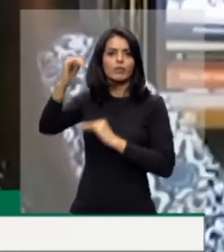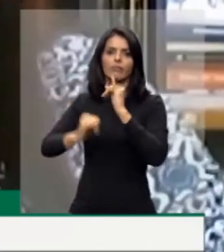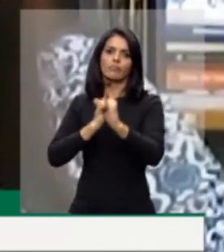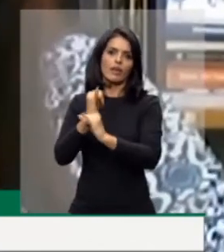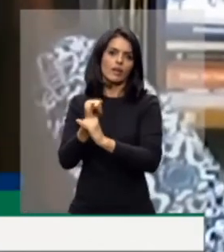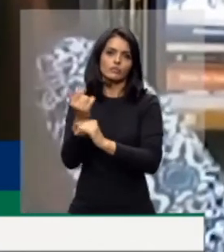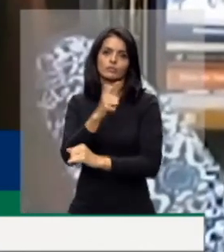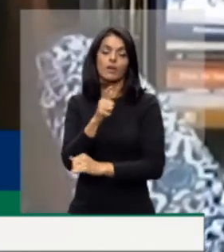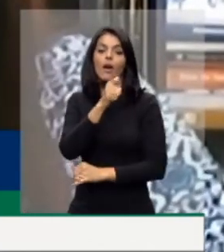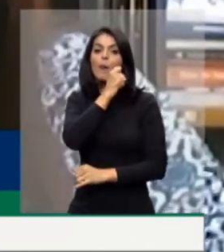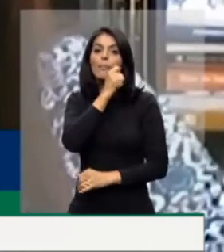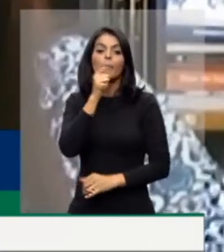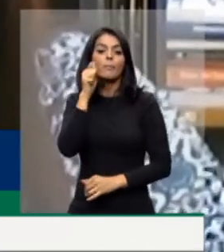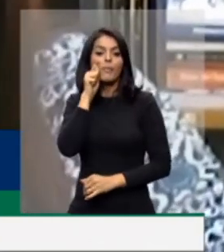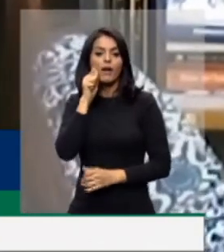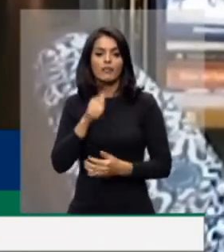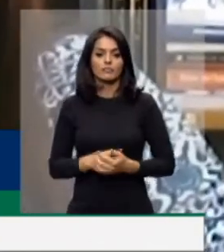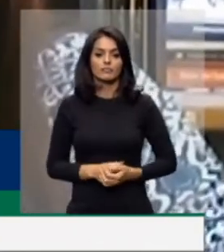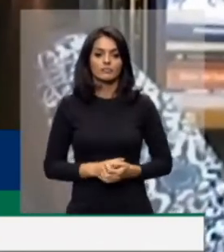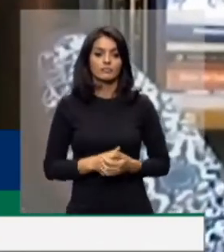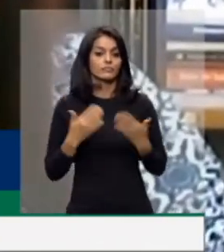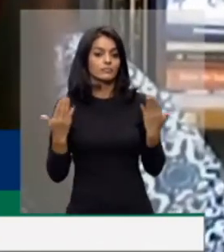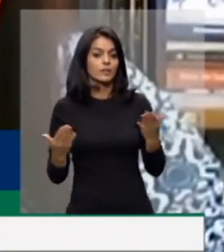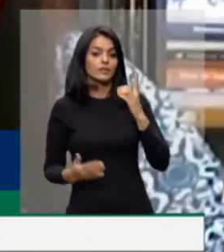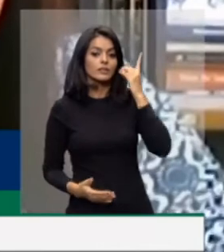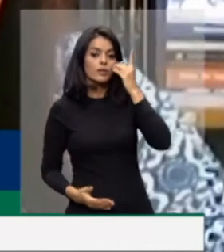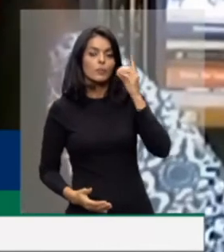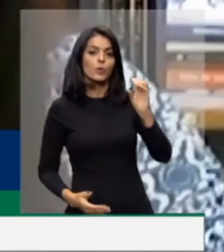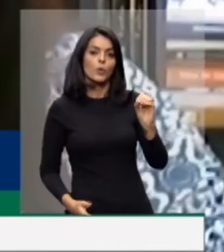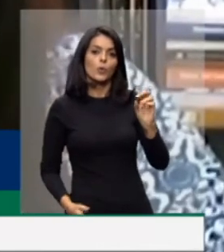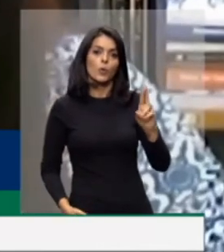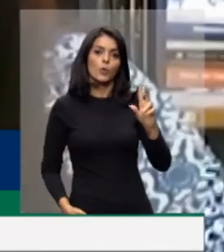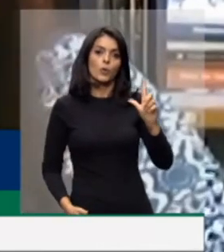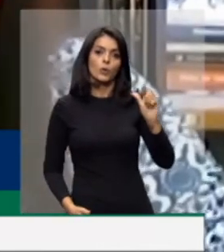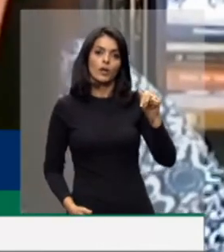QUE A DEPUTADA ESTÁ SEM ENERGIA NO AMAPÁ, NÃO ESTÁ CONSEGUINDO ACESSO A INTERNET, POR ISSO NÃO ESTÁ